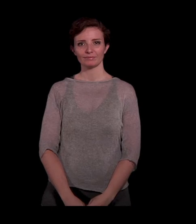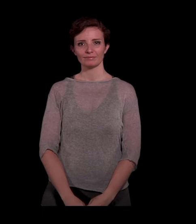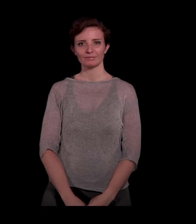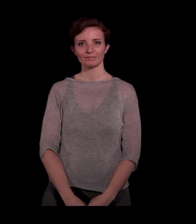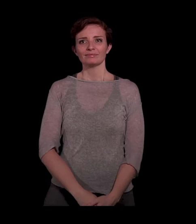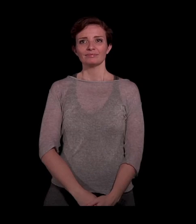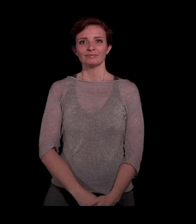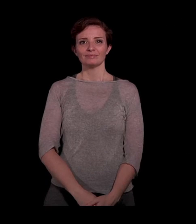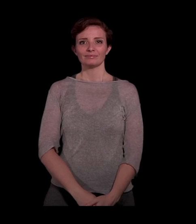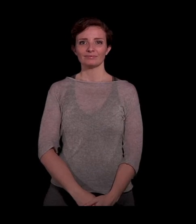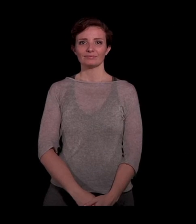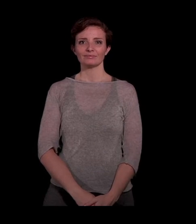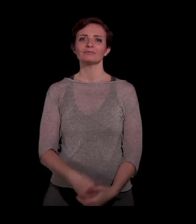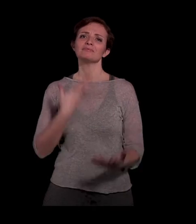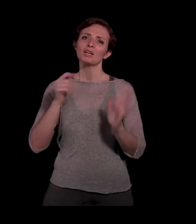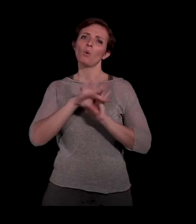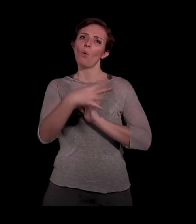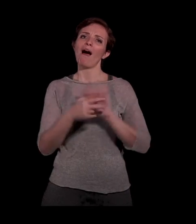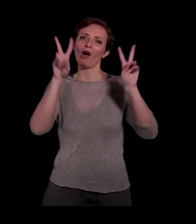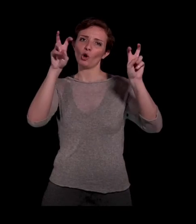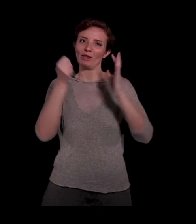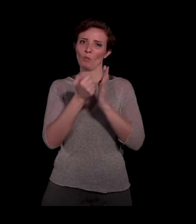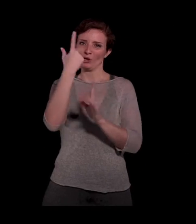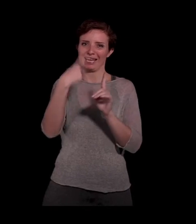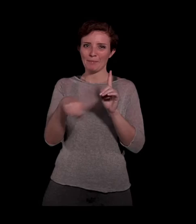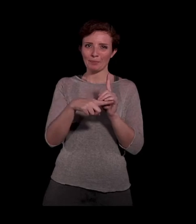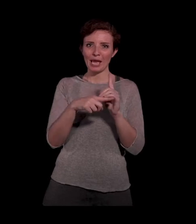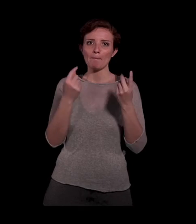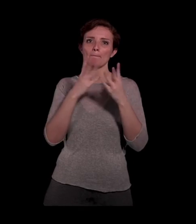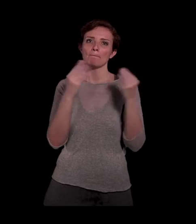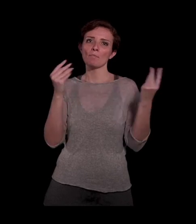Un altro tema molto importante che riguarda i polinomi è la divisione tra i polinomi.